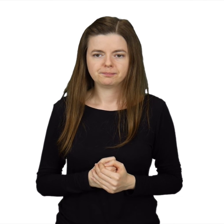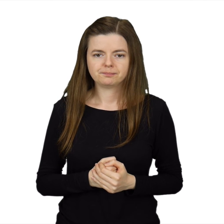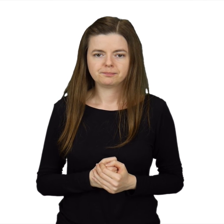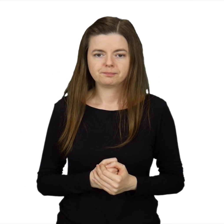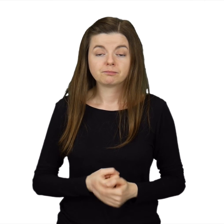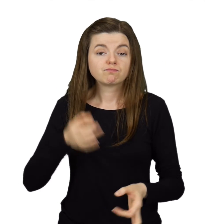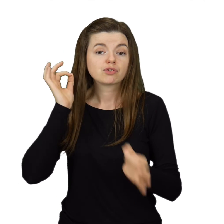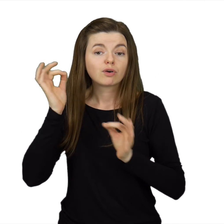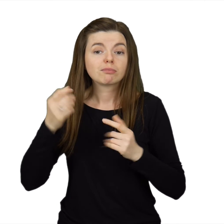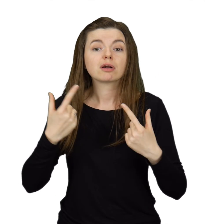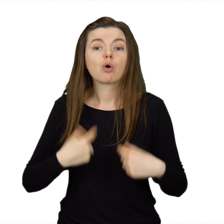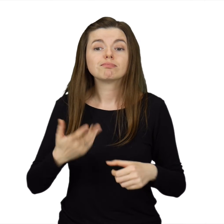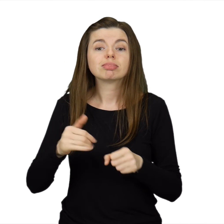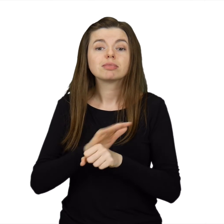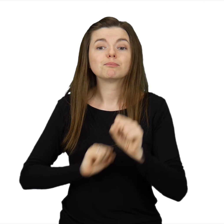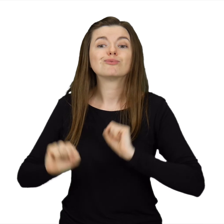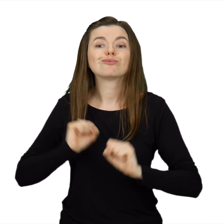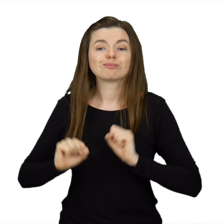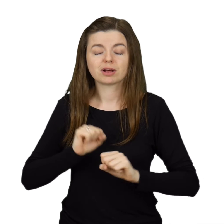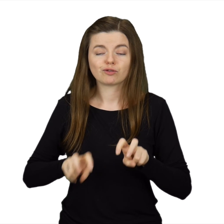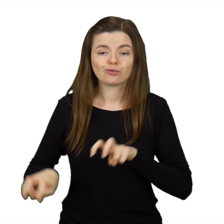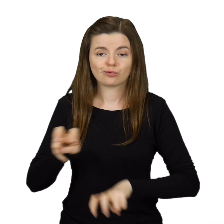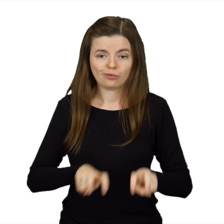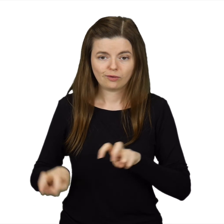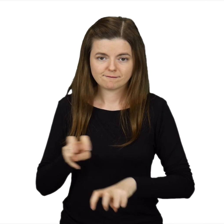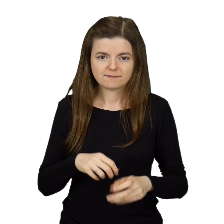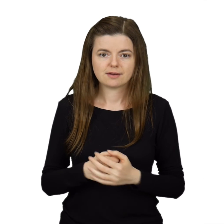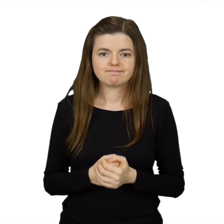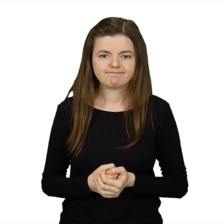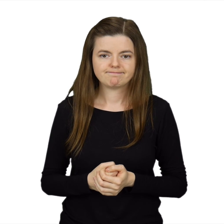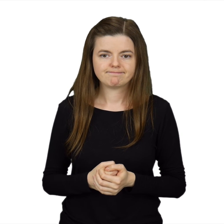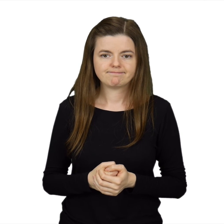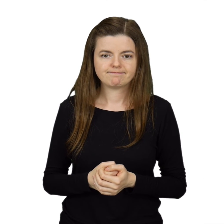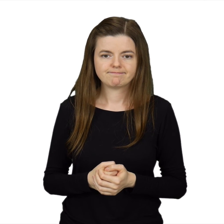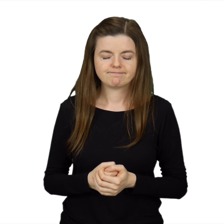INFORMACJA DLA OSÓB Z NIEPEŁNOSPRAWNOŚCIĄ RUCHOWĄ